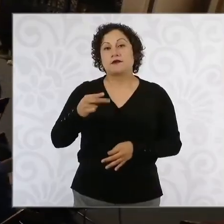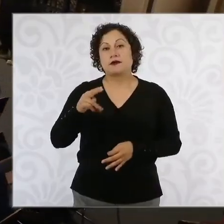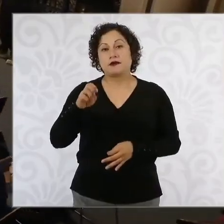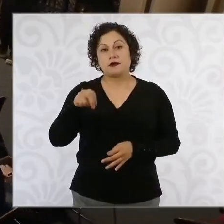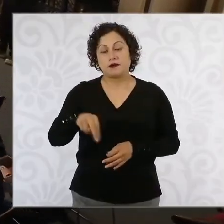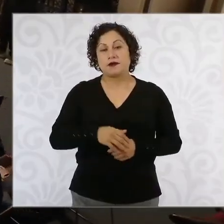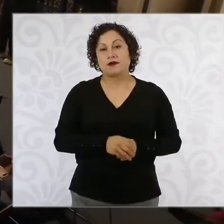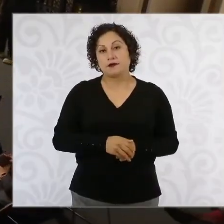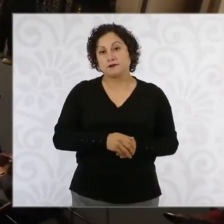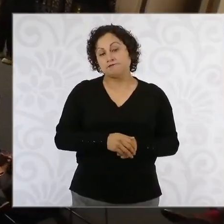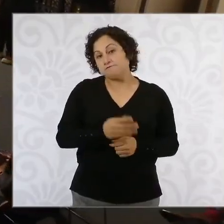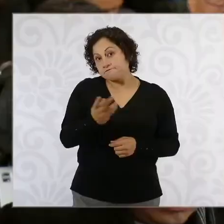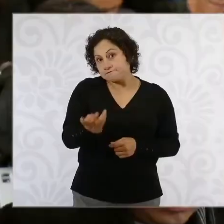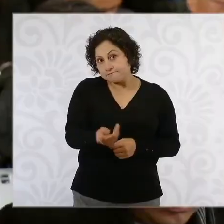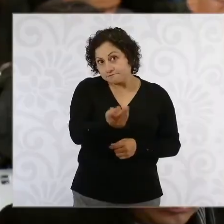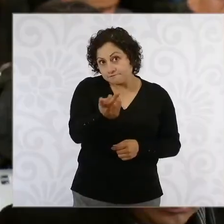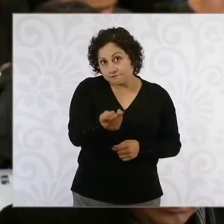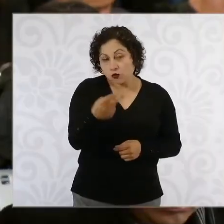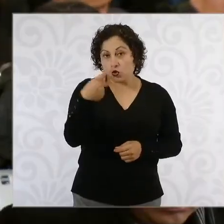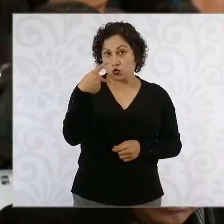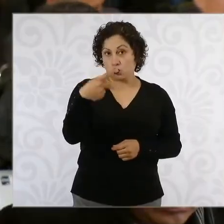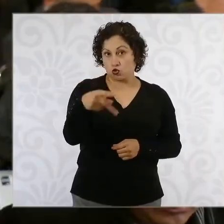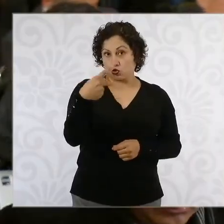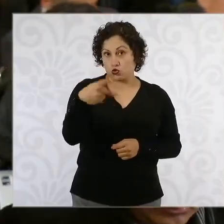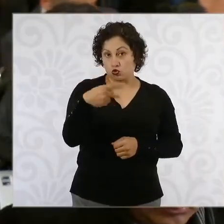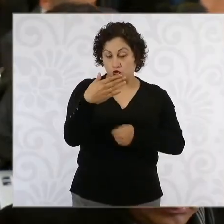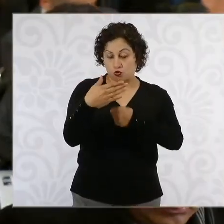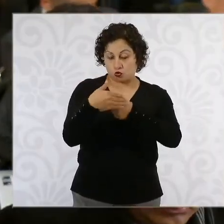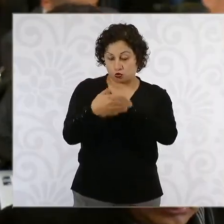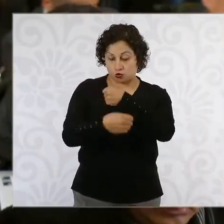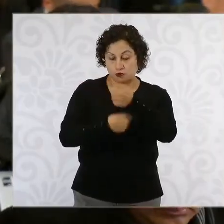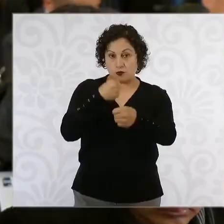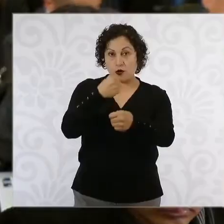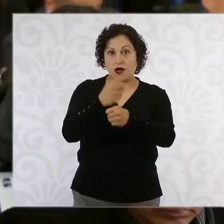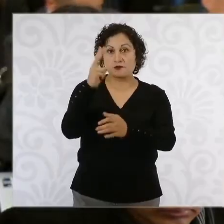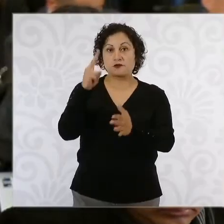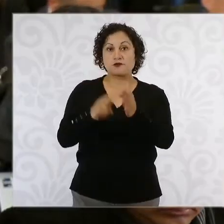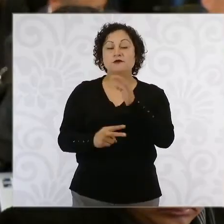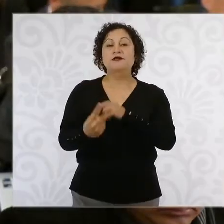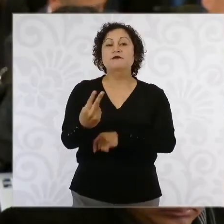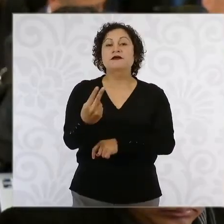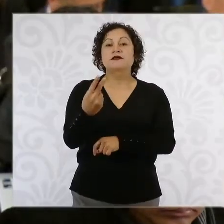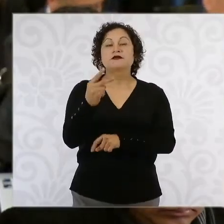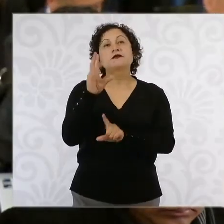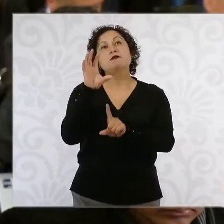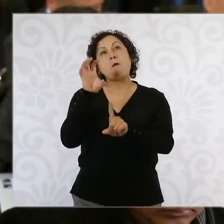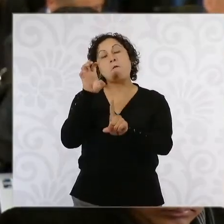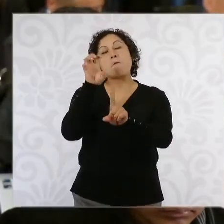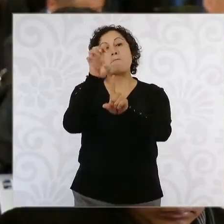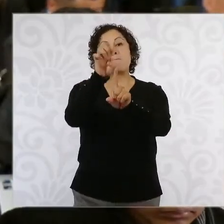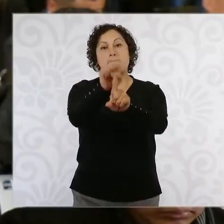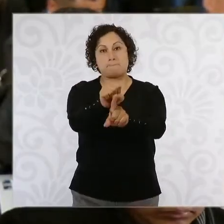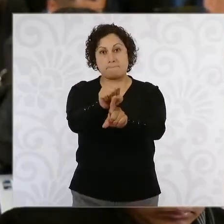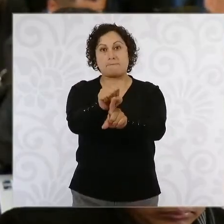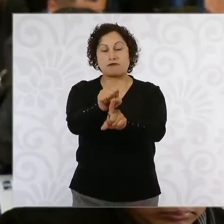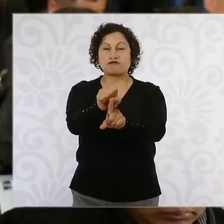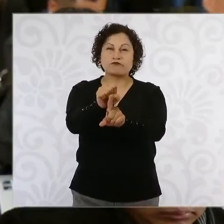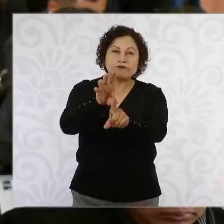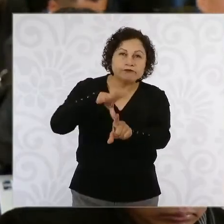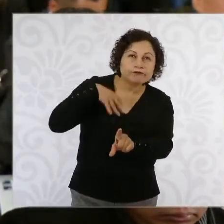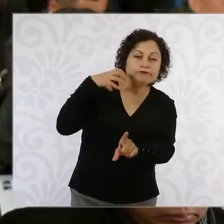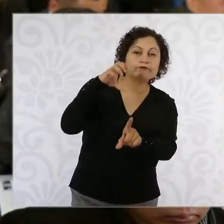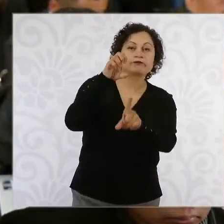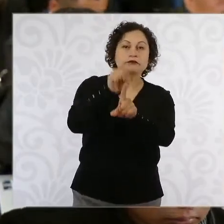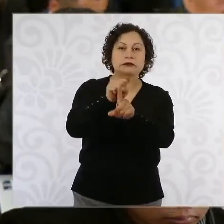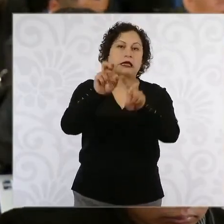retos en y desafíos en el 2025 en materia de seguridad salud empleo economía y Derechos